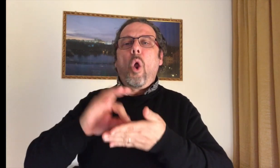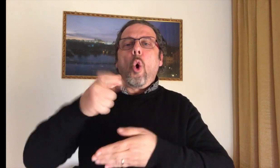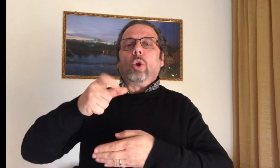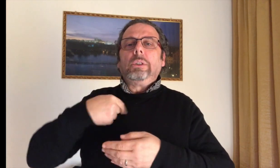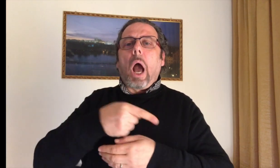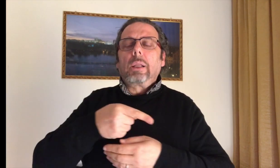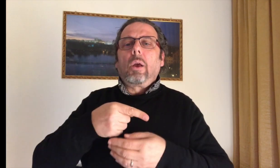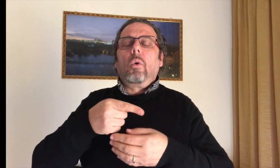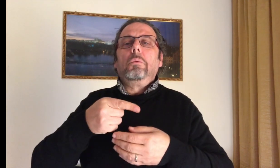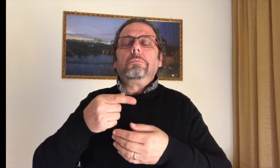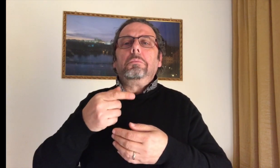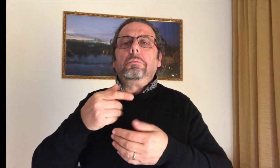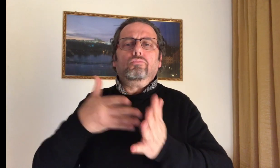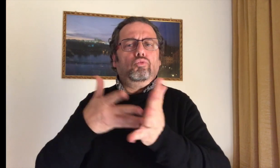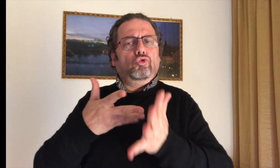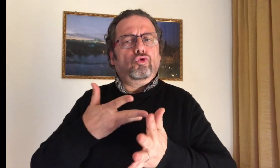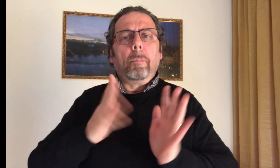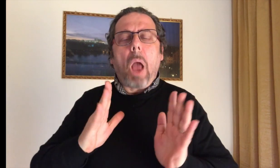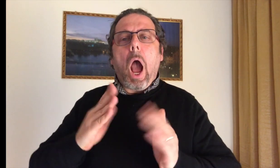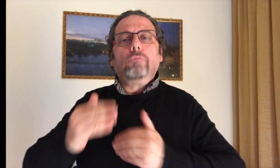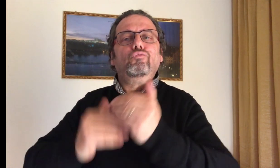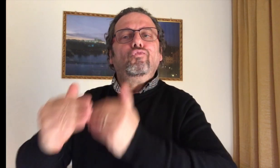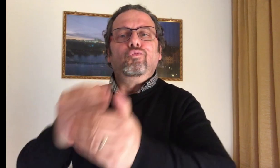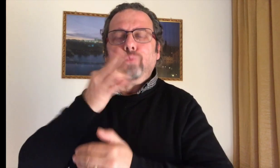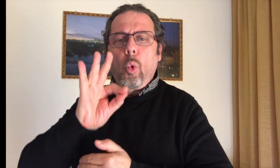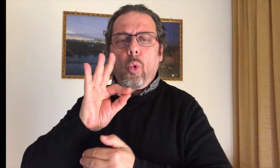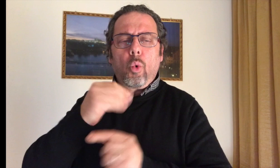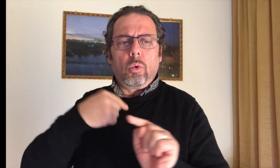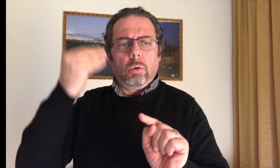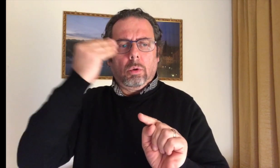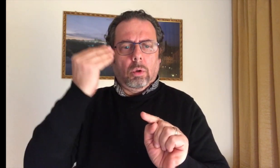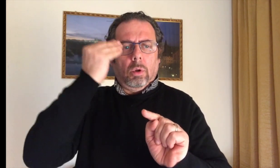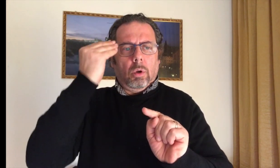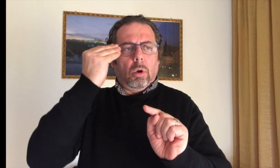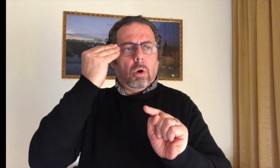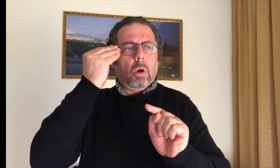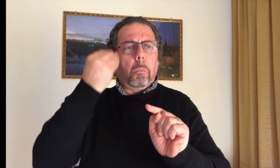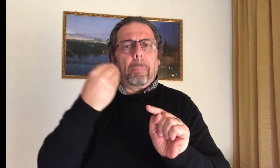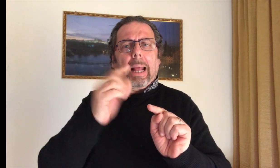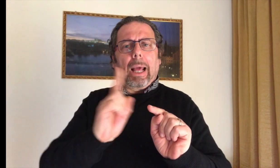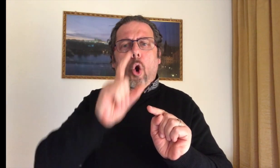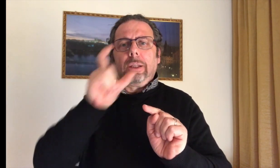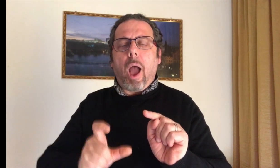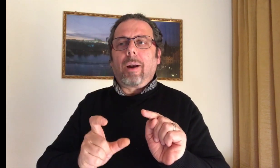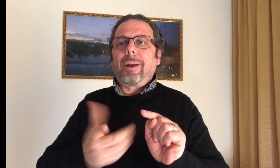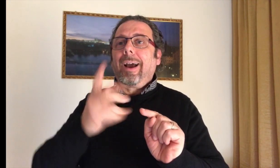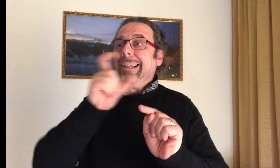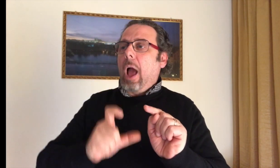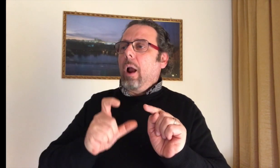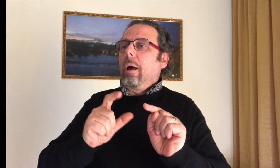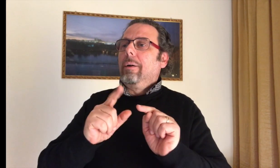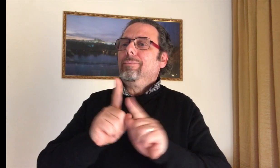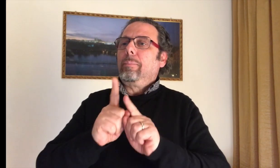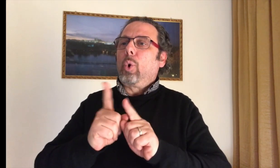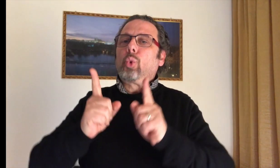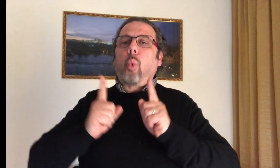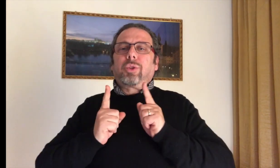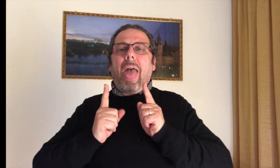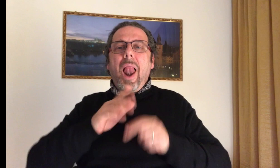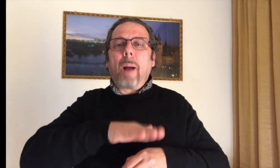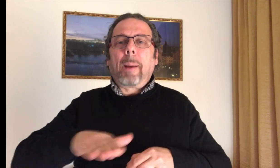parti d’Italia, mentre, nelle scuole di Cossato, essendoci minor disagio, grazie al bilinguismo, si riusciva